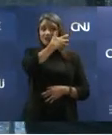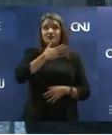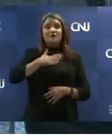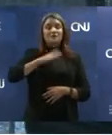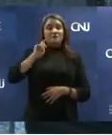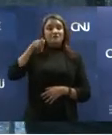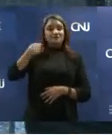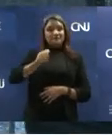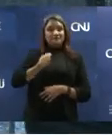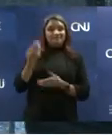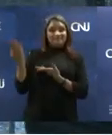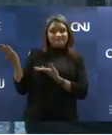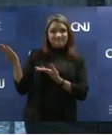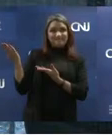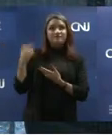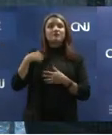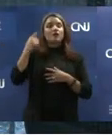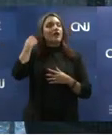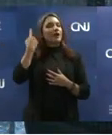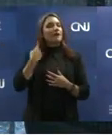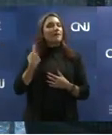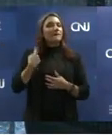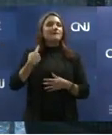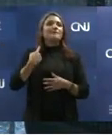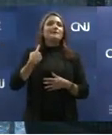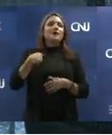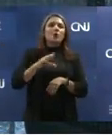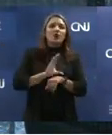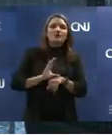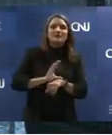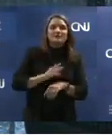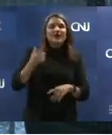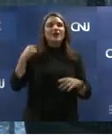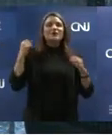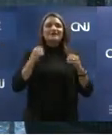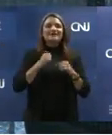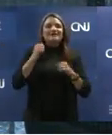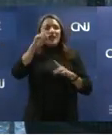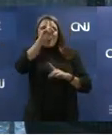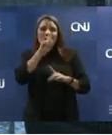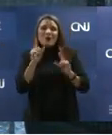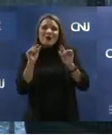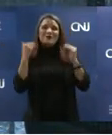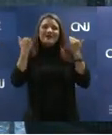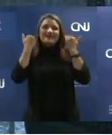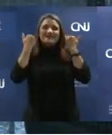Meus cabelos são castanhos com algumas luzes um pouco abaixo dos ombros.